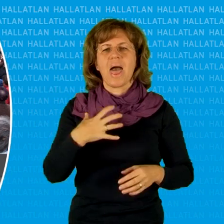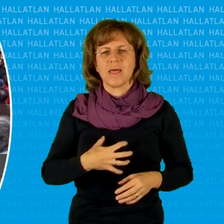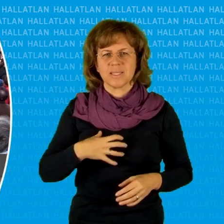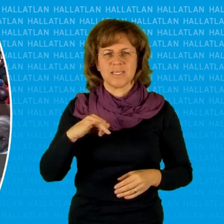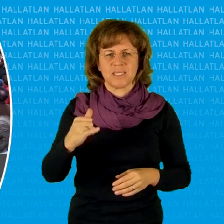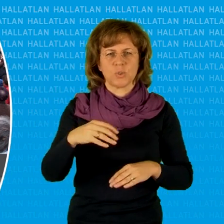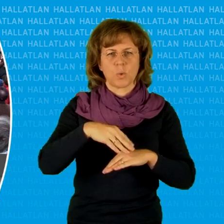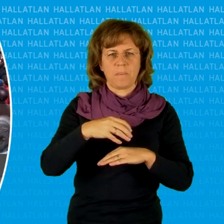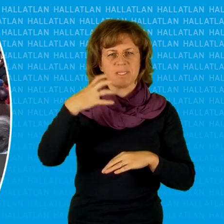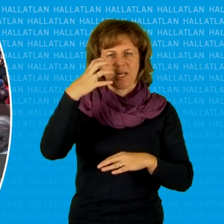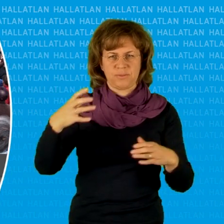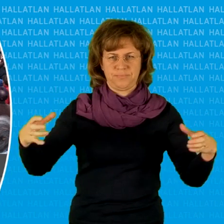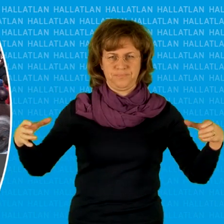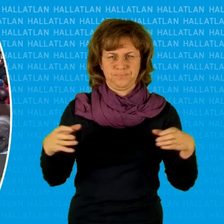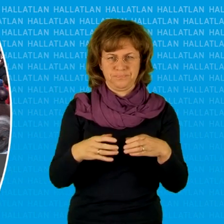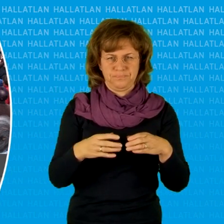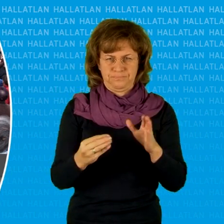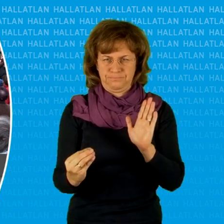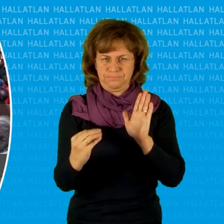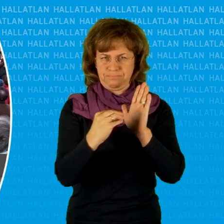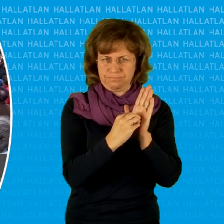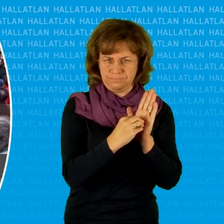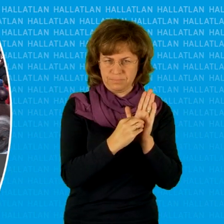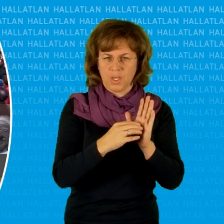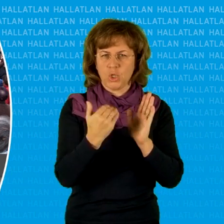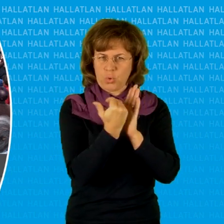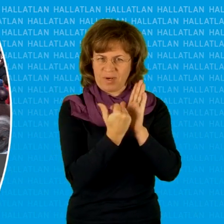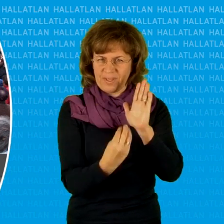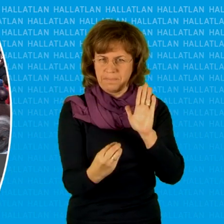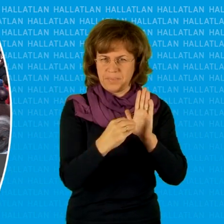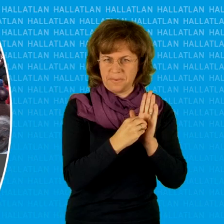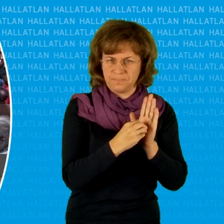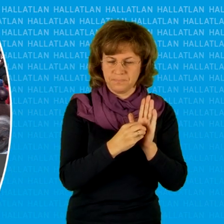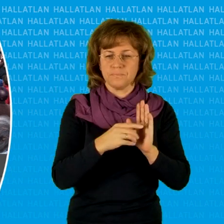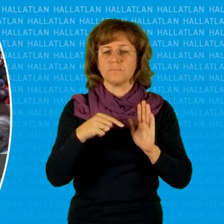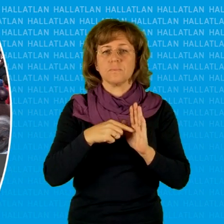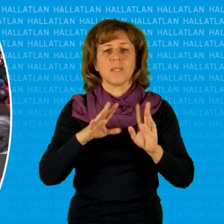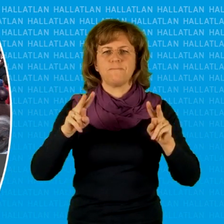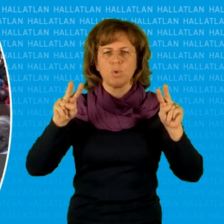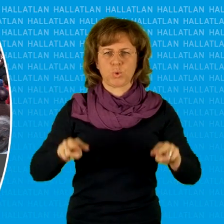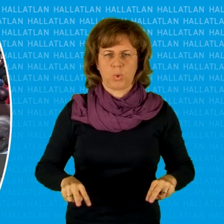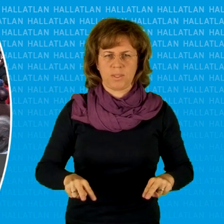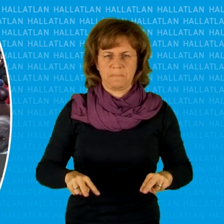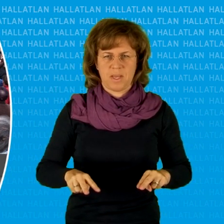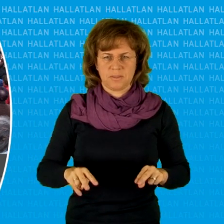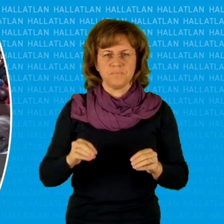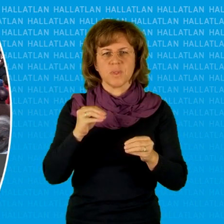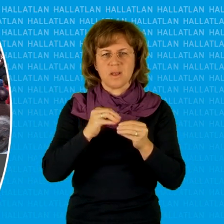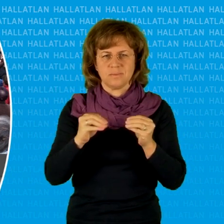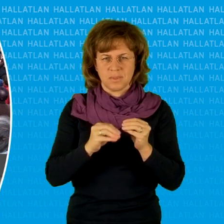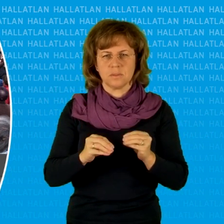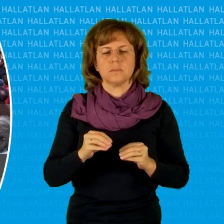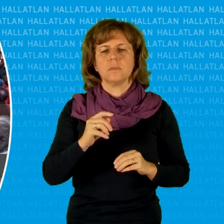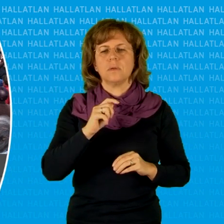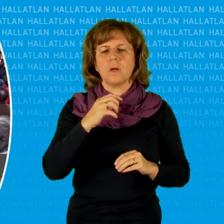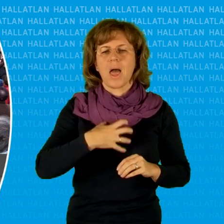csak az Erdély és a Román Királyság egyesülését kimondó rész került be az alkotmányba,